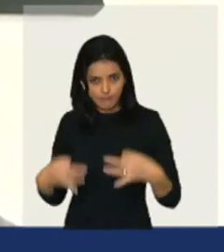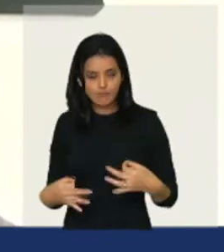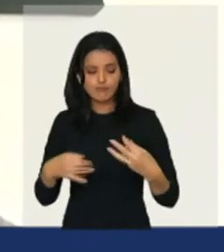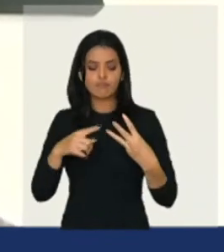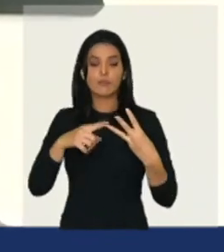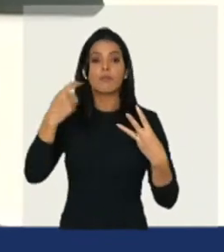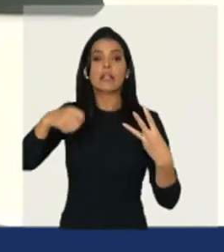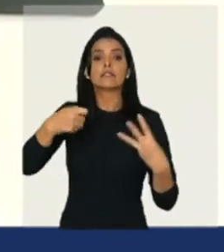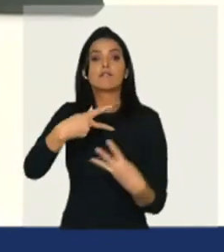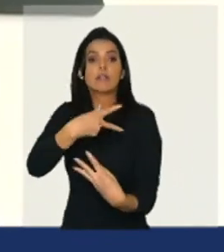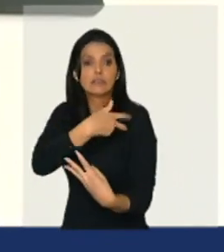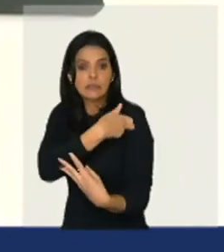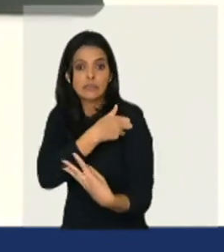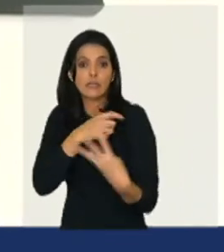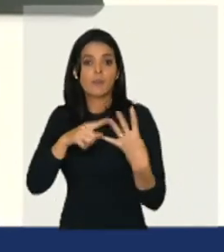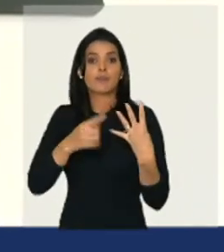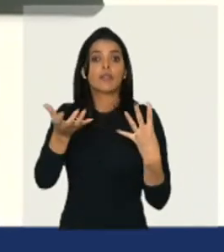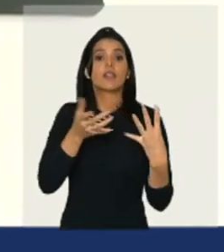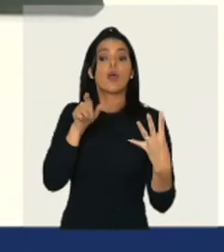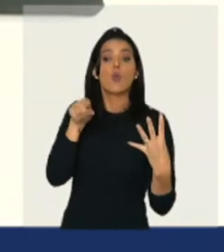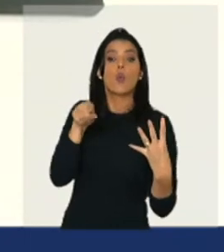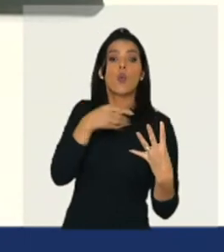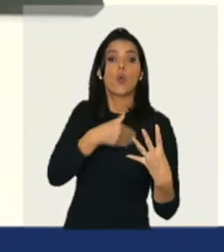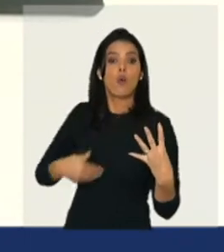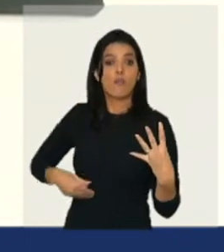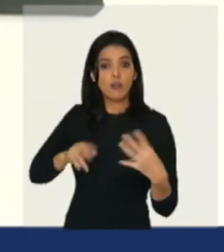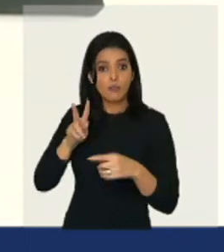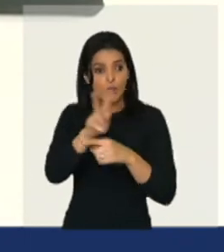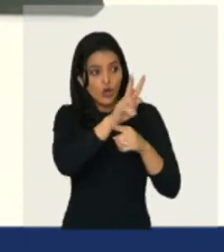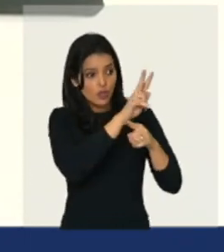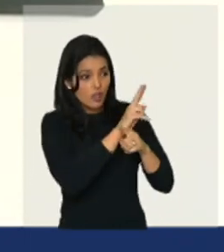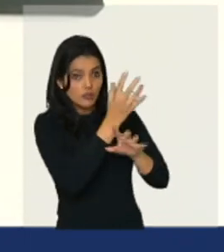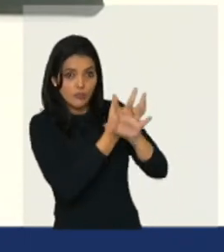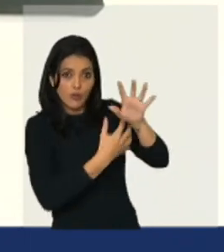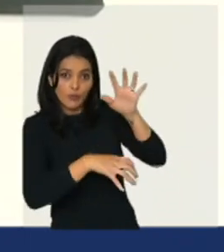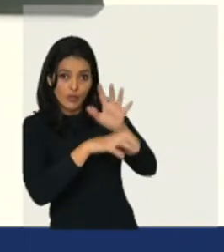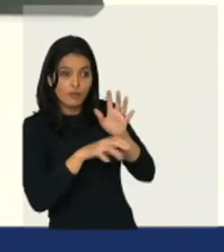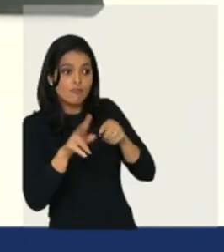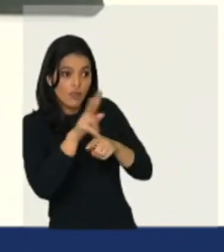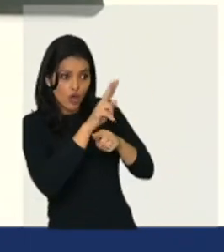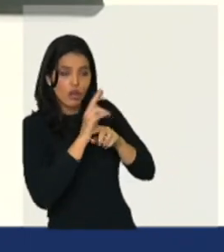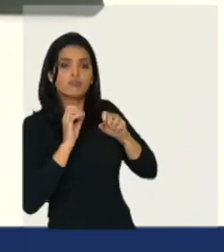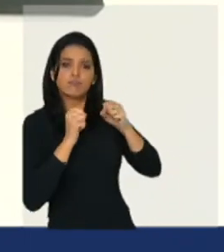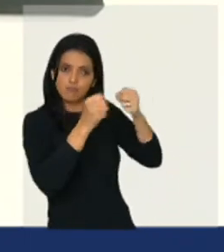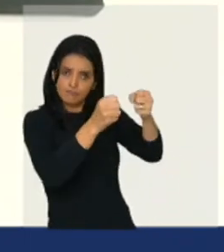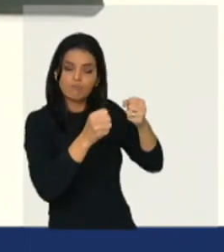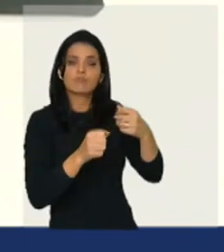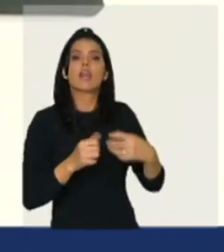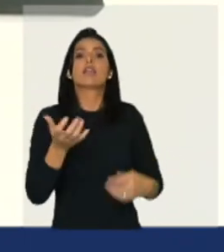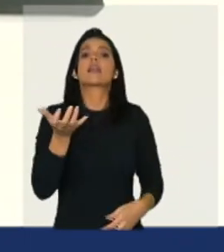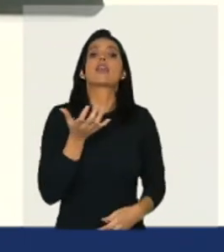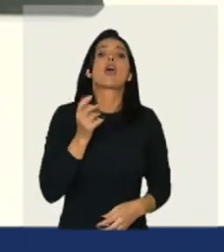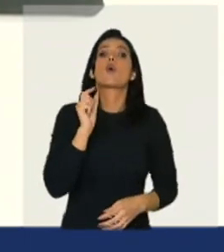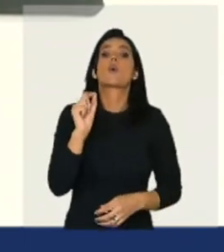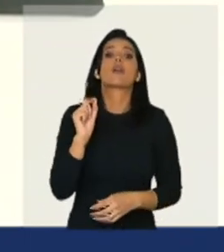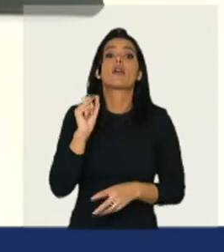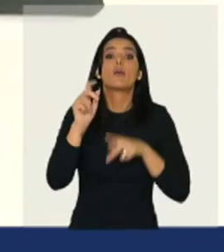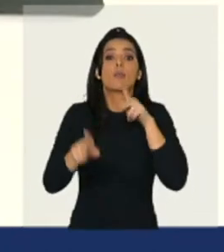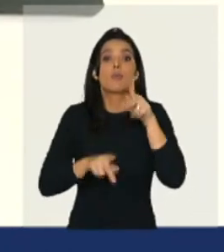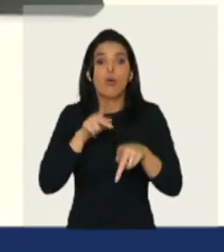EMPREGO, QUER UM GOVERNO DESSE DECENTE, PRECISA DE VACINAS, QUER UM GOVERNO QUE GARANTA O PAÍS, E QUER UM.